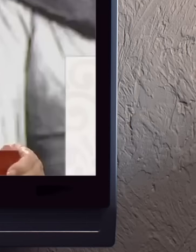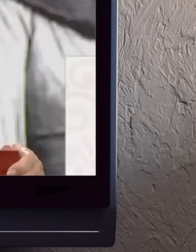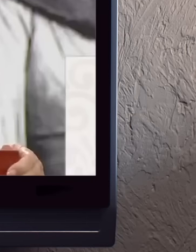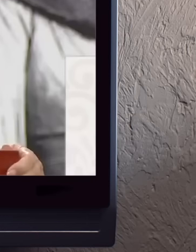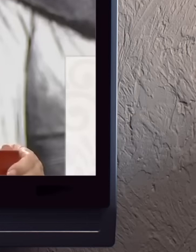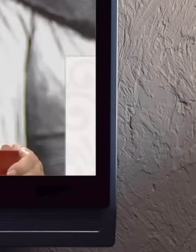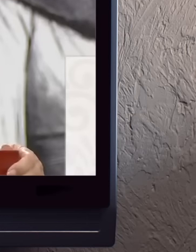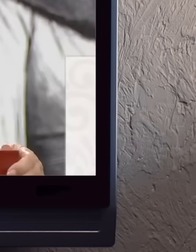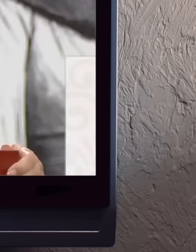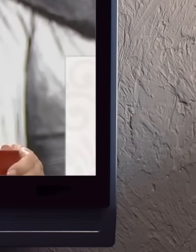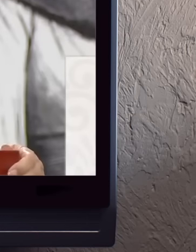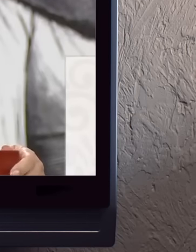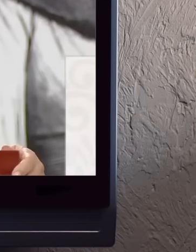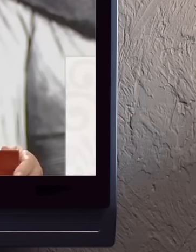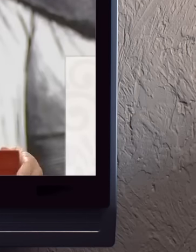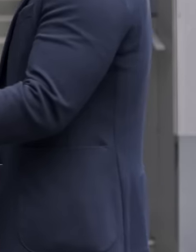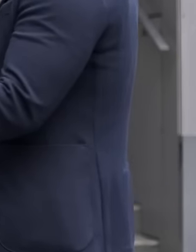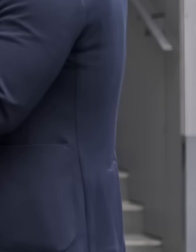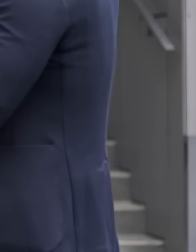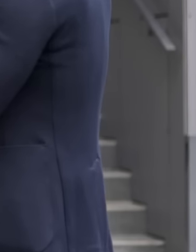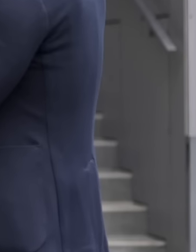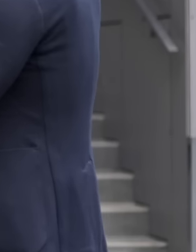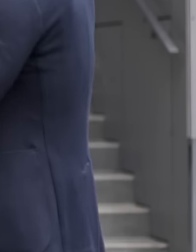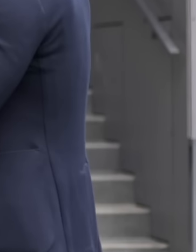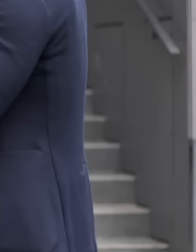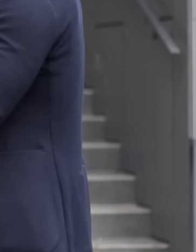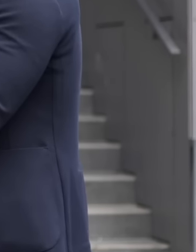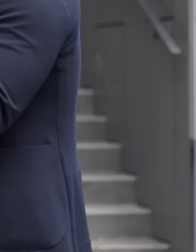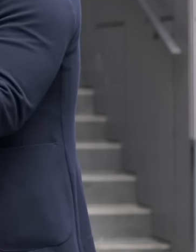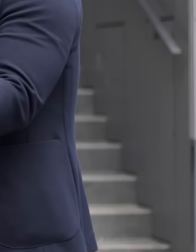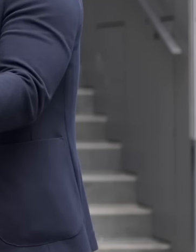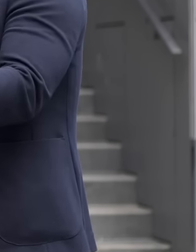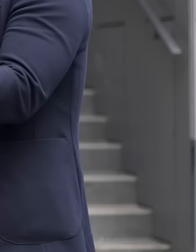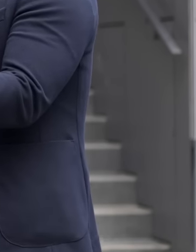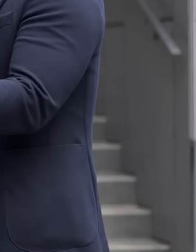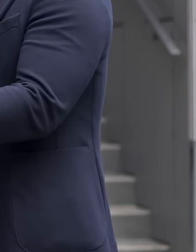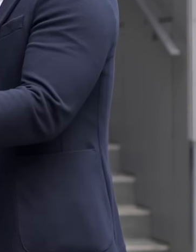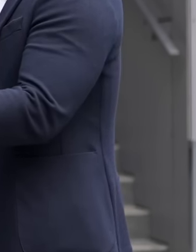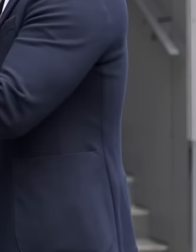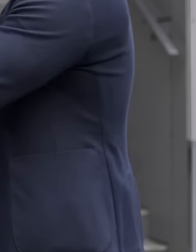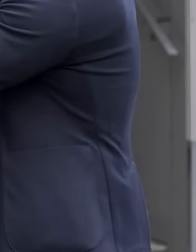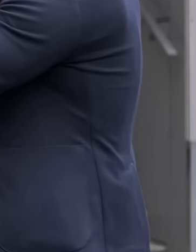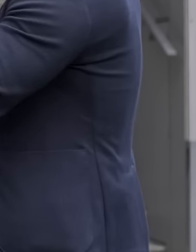¿quién menos tiene. Se acabaron los privilegios. Tiemblan empresarios extranjeros que por muchos